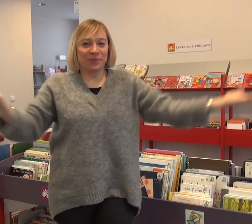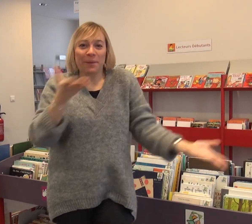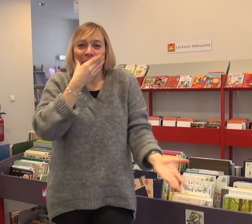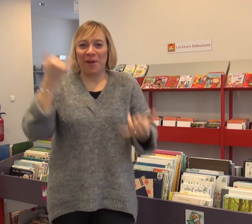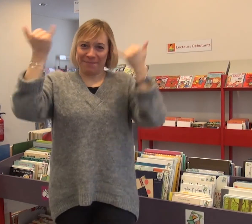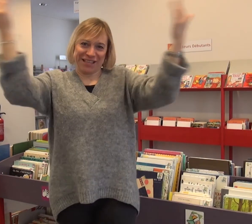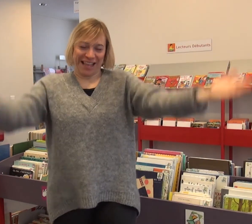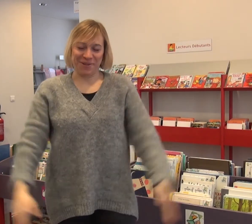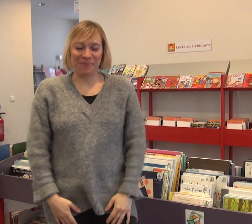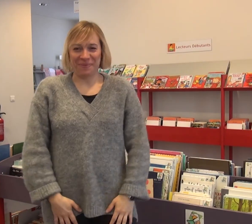Leur belle imagination !